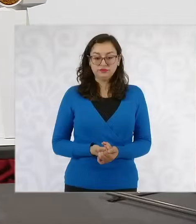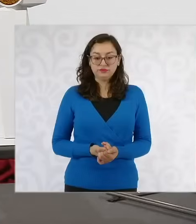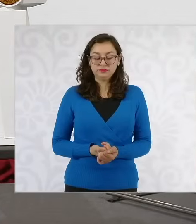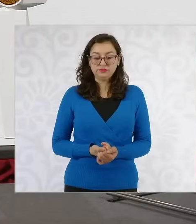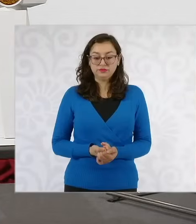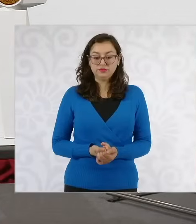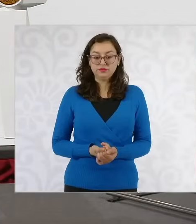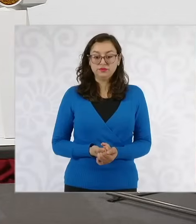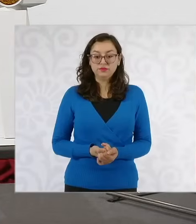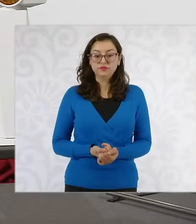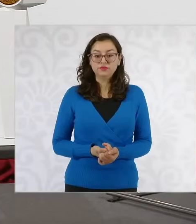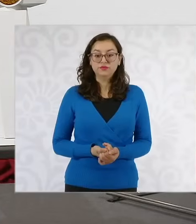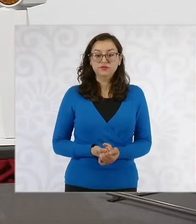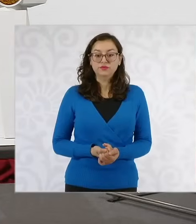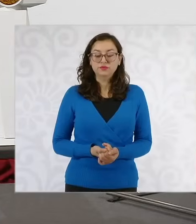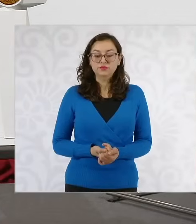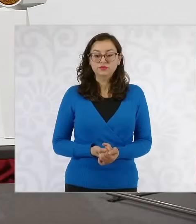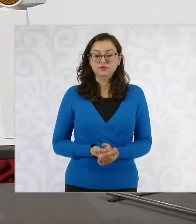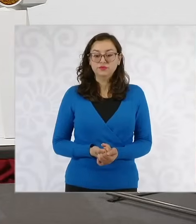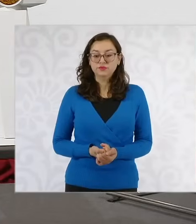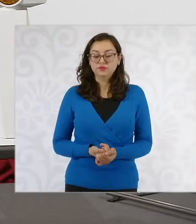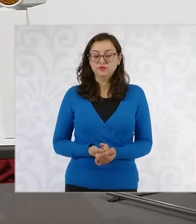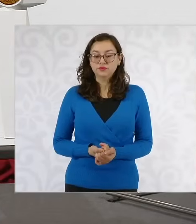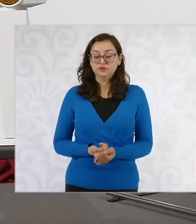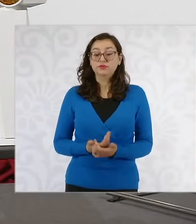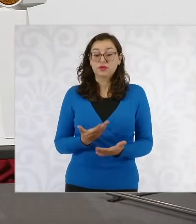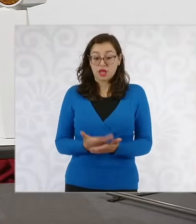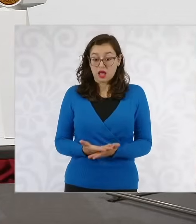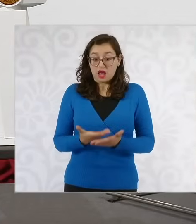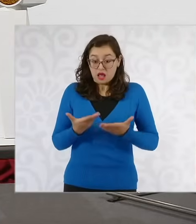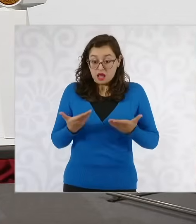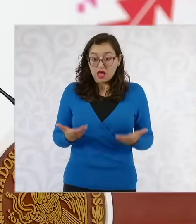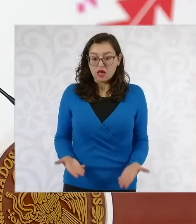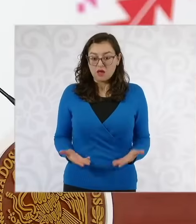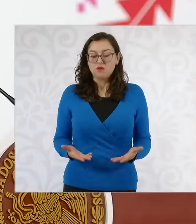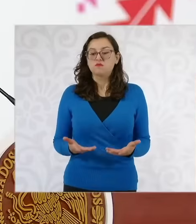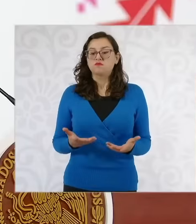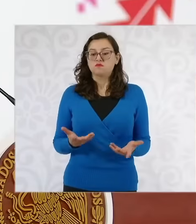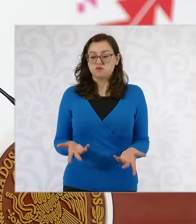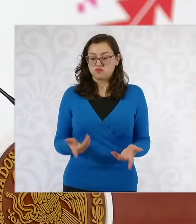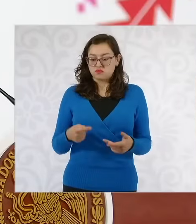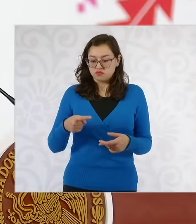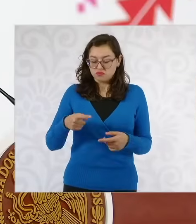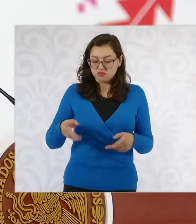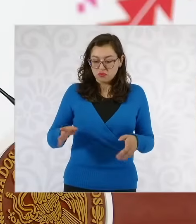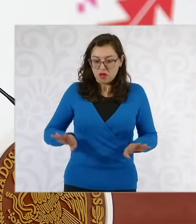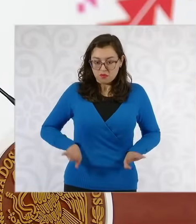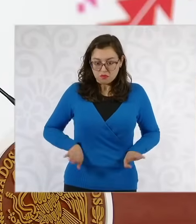del carbono sus capacidades permitirán impulsar el propio desarrollo nacional la reactivación